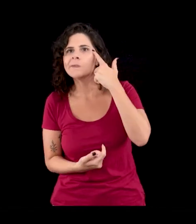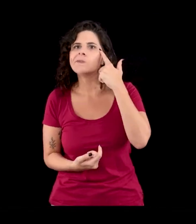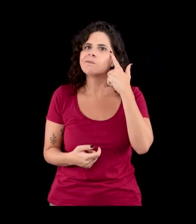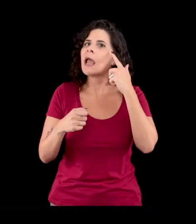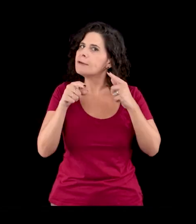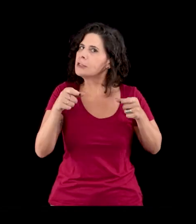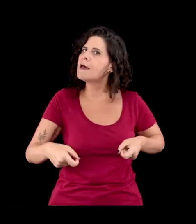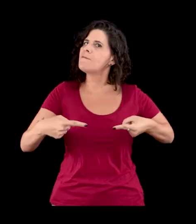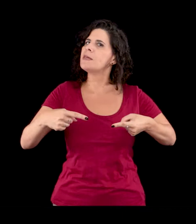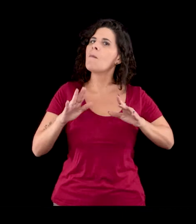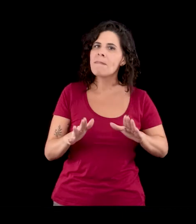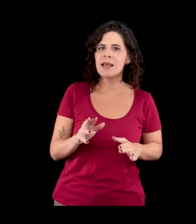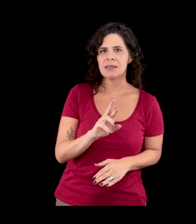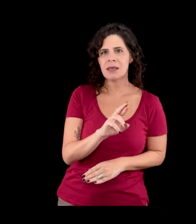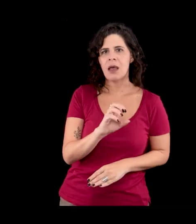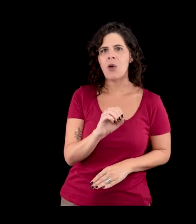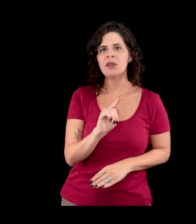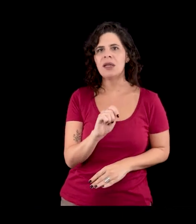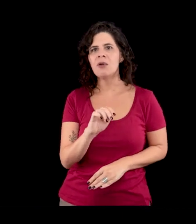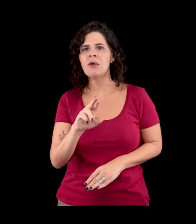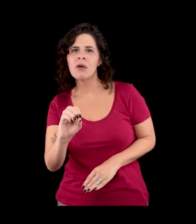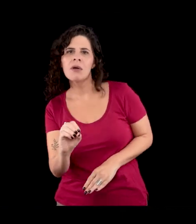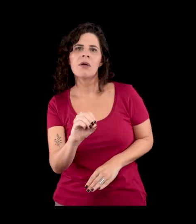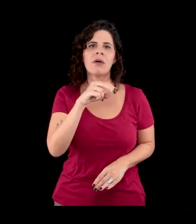Foi um desafio, mas Rodrigo Naves e Lorenzo Mammi